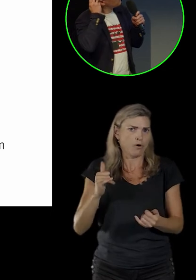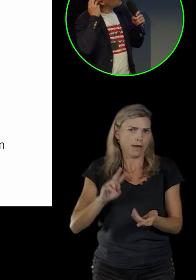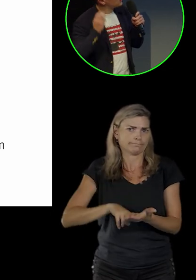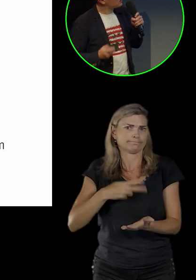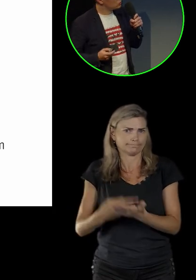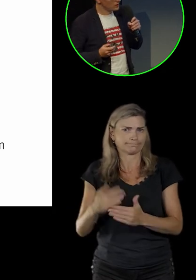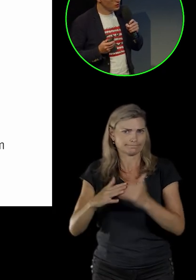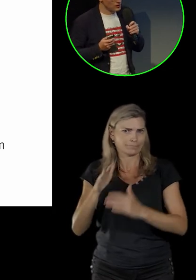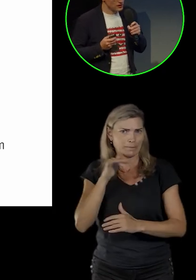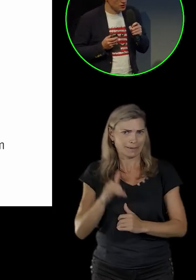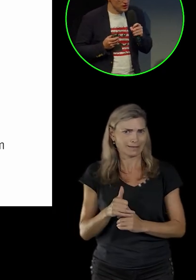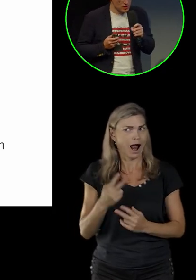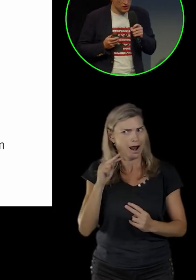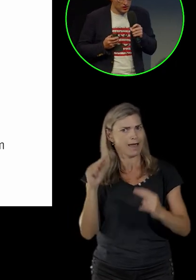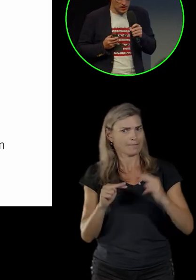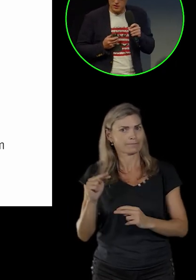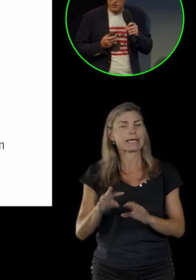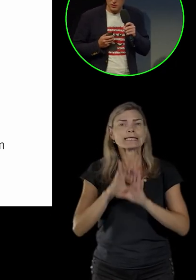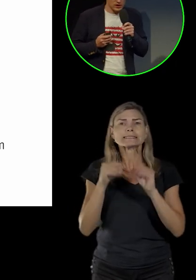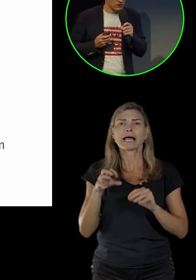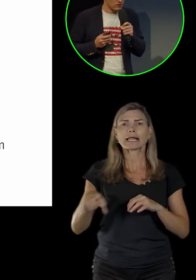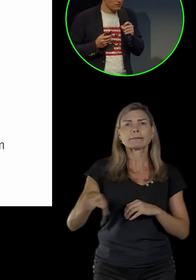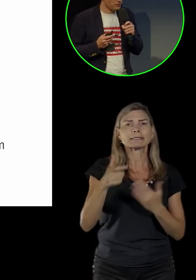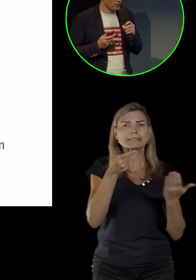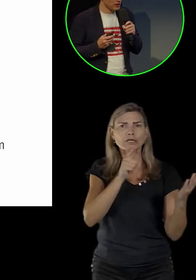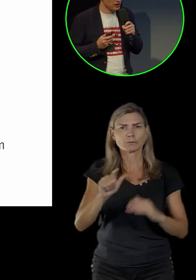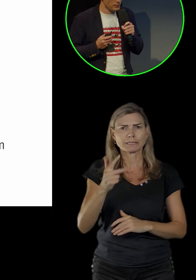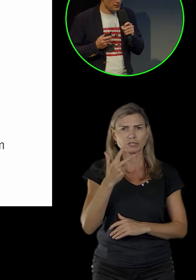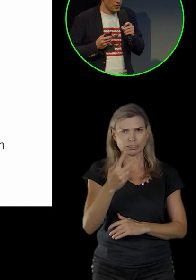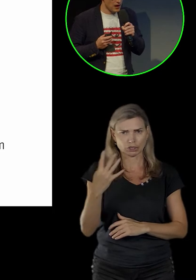Pro představu. Těch lokalit je celkově 734. Velký objem.